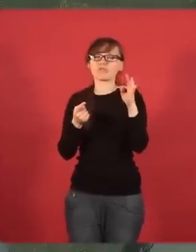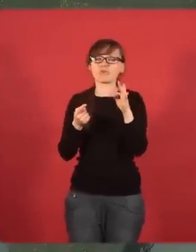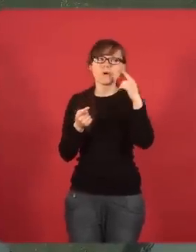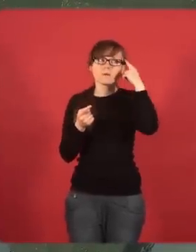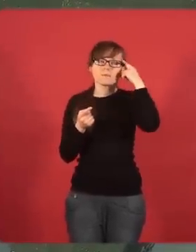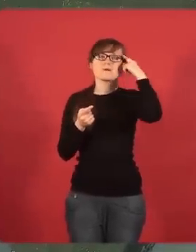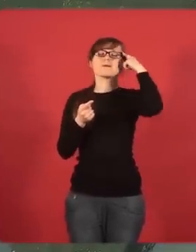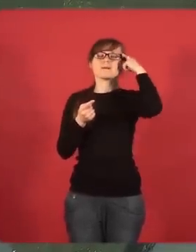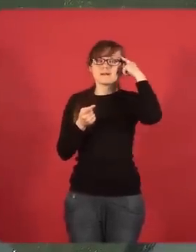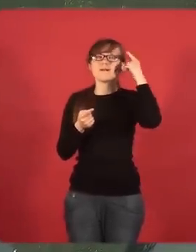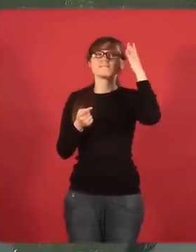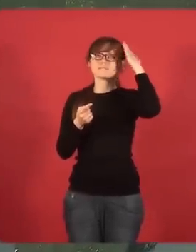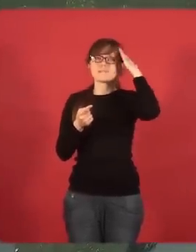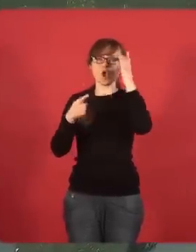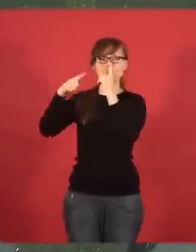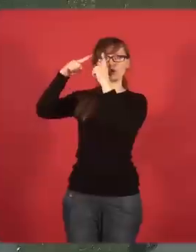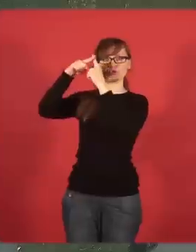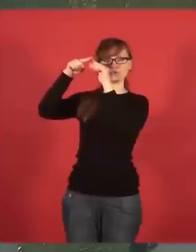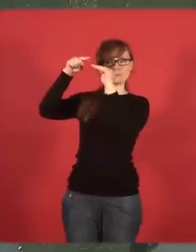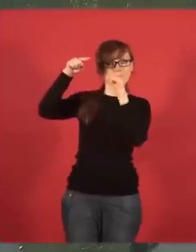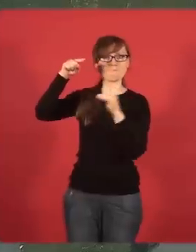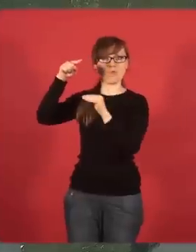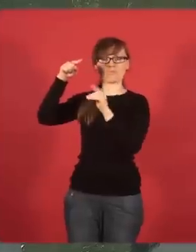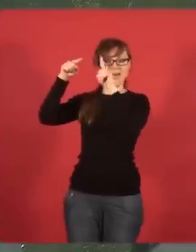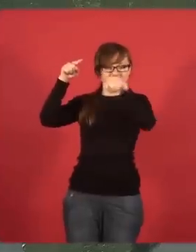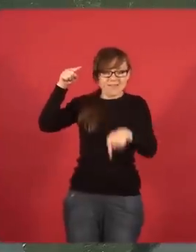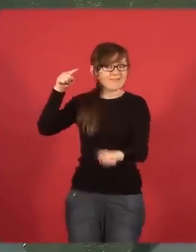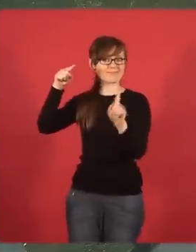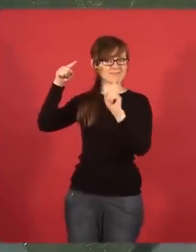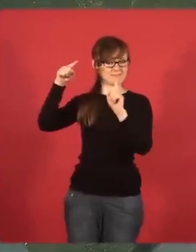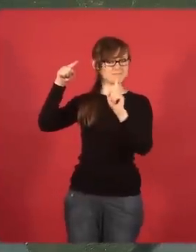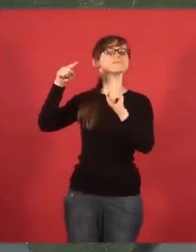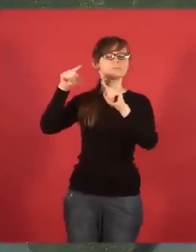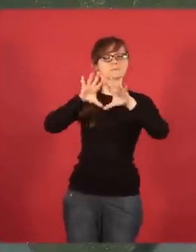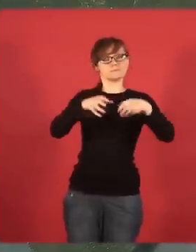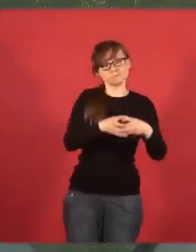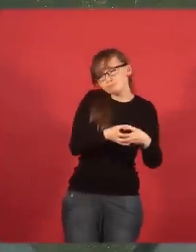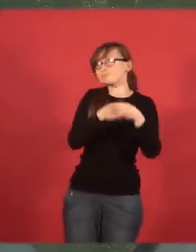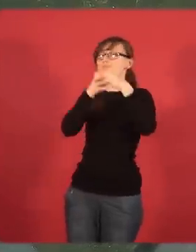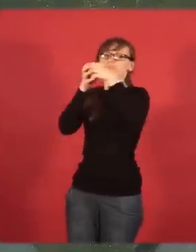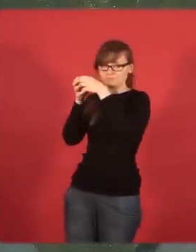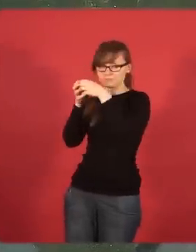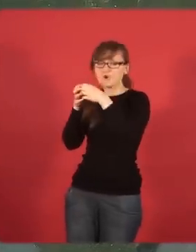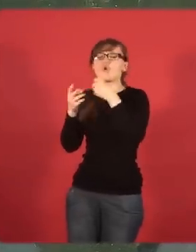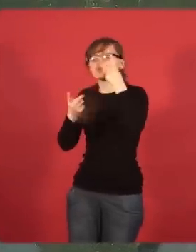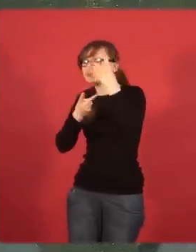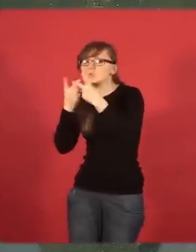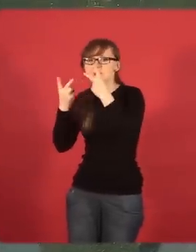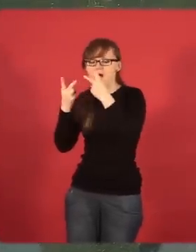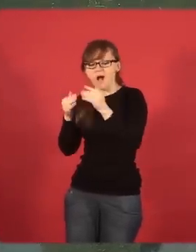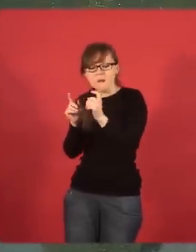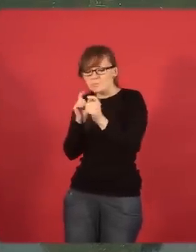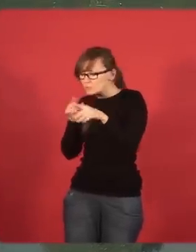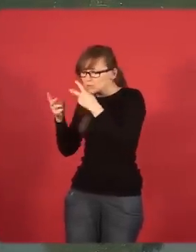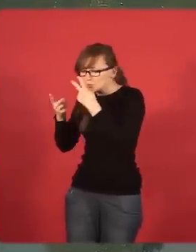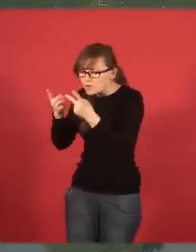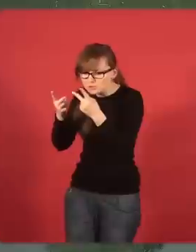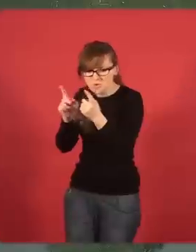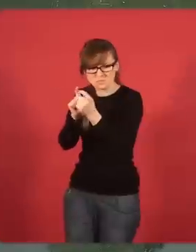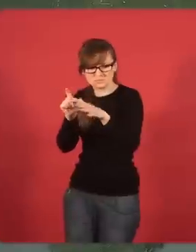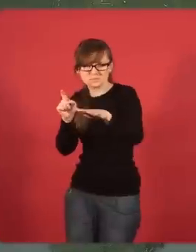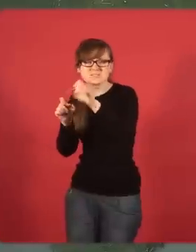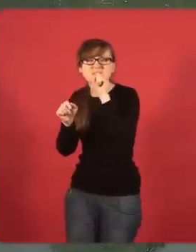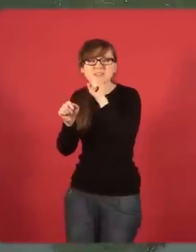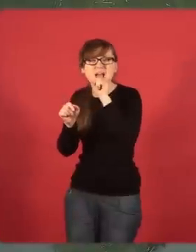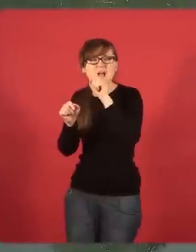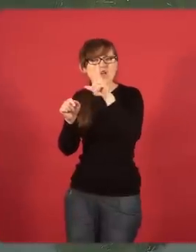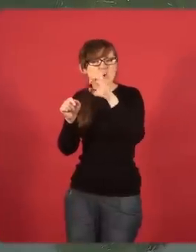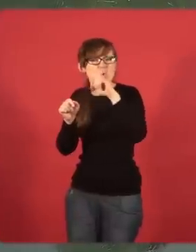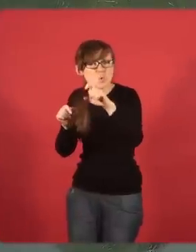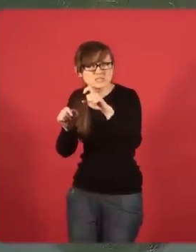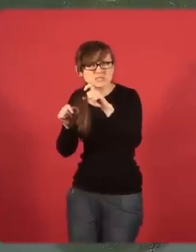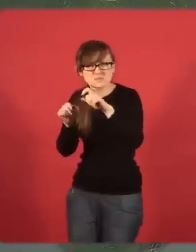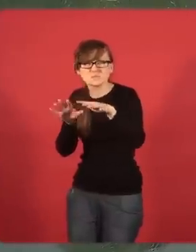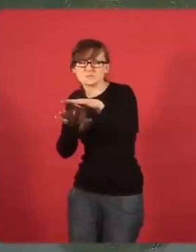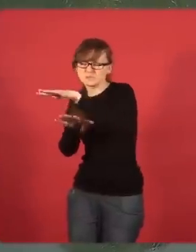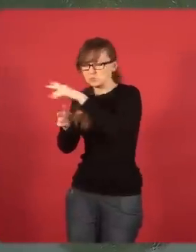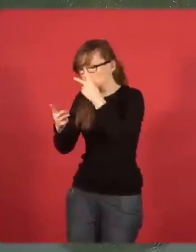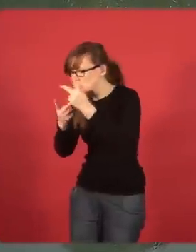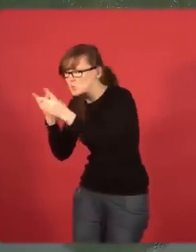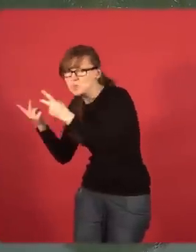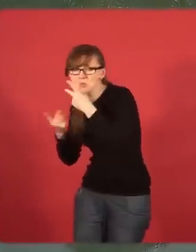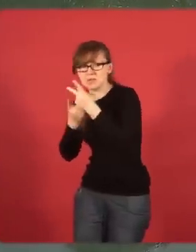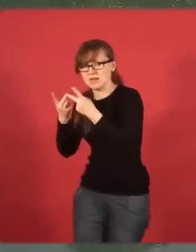Tomek przypomniał sobie słowa Indianina: „pod krzyżem". Pod samą skałą było wgłębienie, obok leżały stare koce.